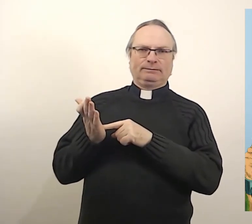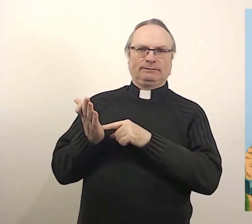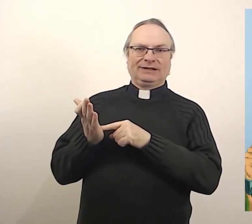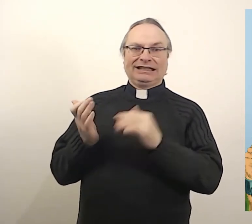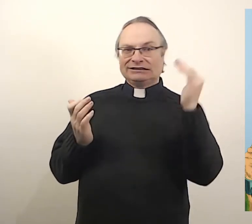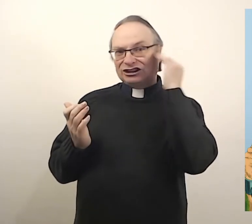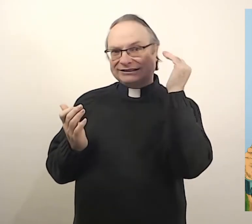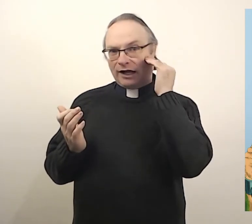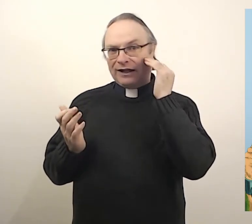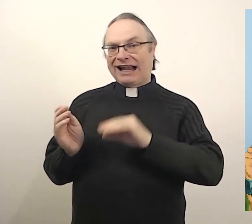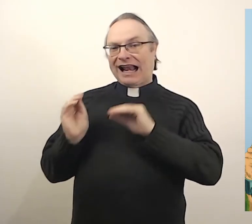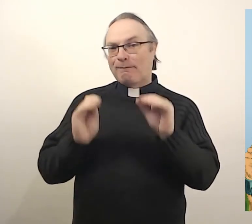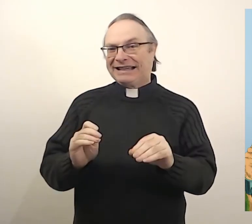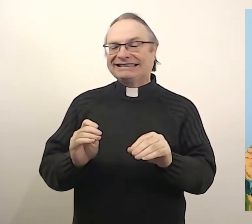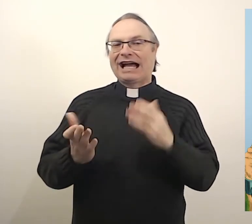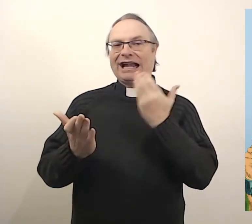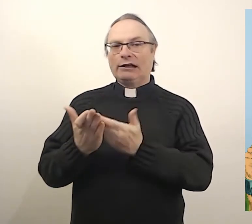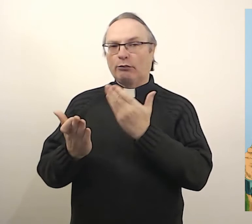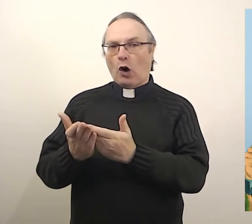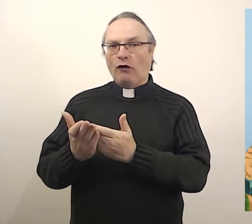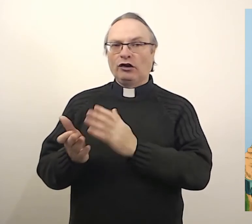sachant que la mise à l'épreuve